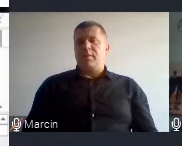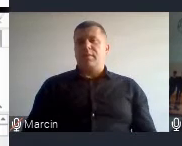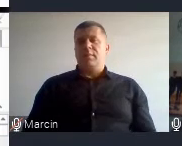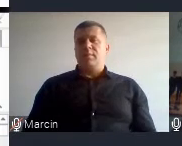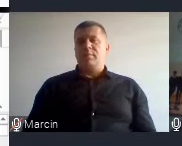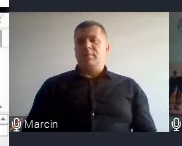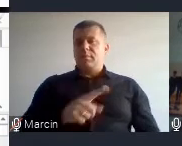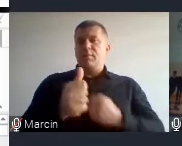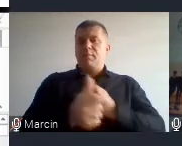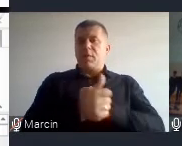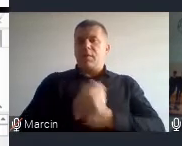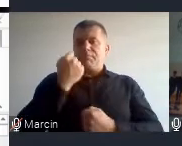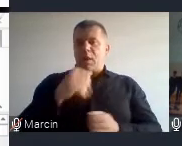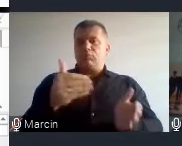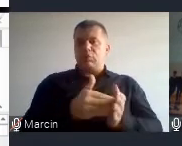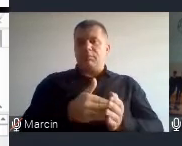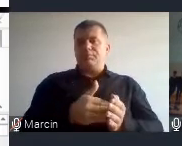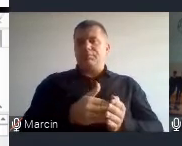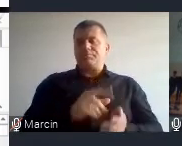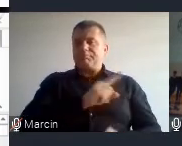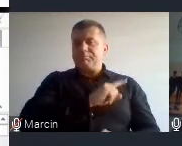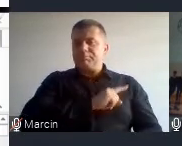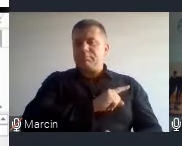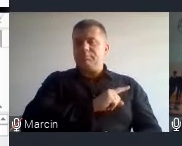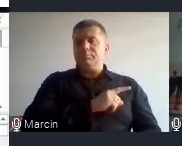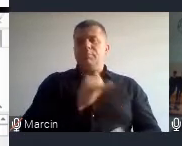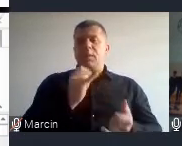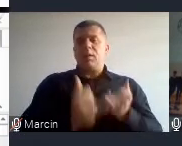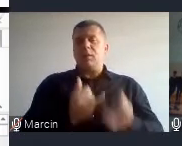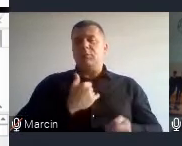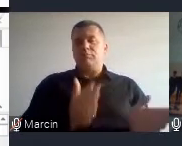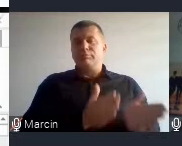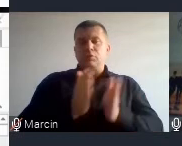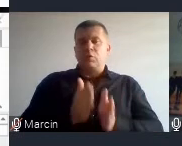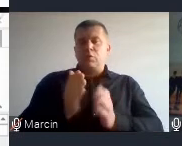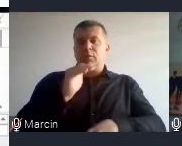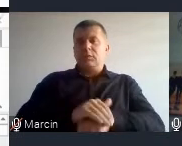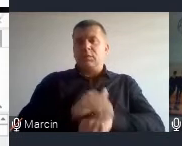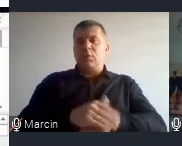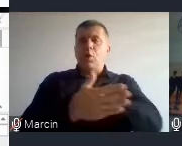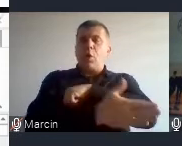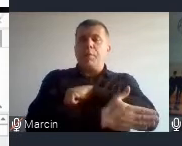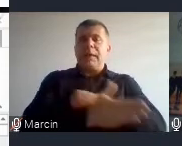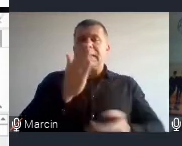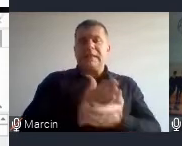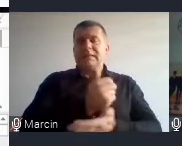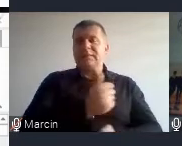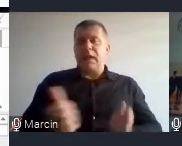i z tego powodu bardzo trzeba być czujnym w momencie, kiedy się przygotowuje zamówienia opierając na tym podręczniku.